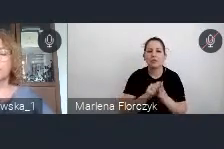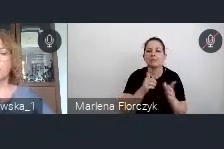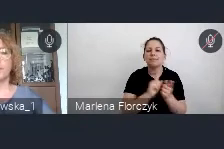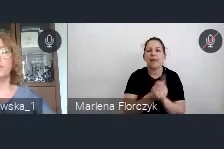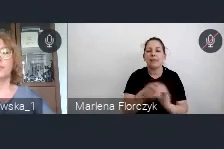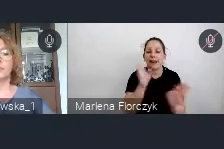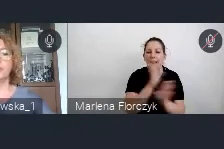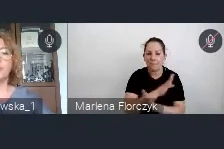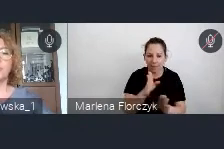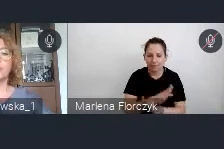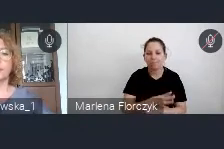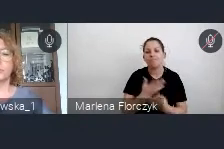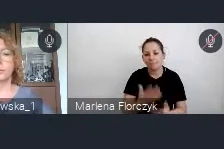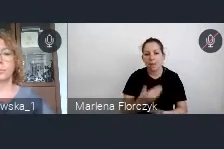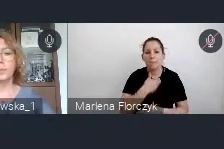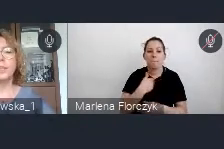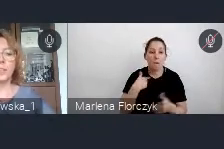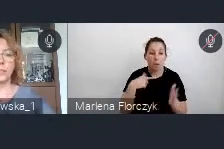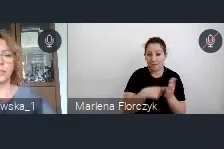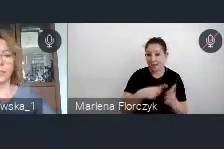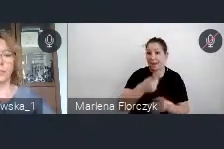Tak, proszę państwa, to jest Polska, to jesteśmy my.